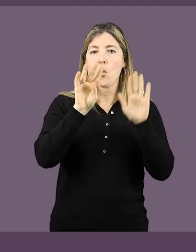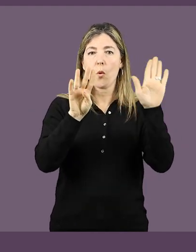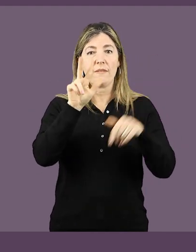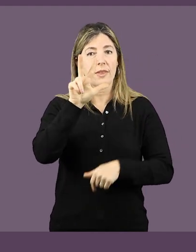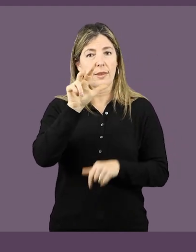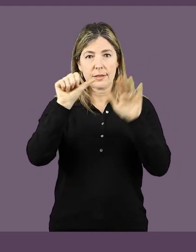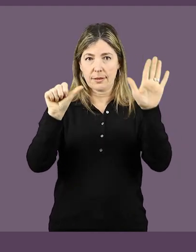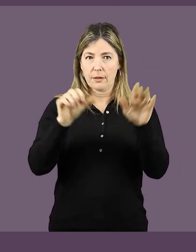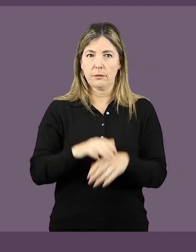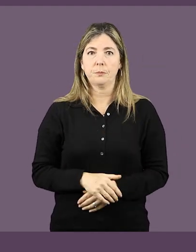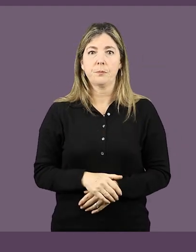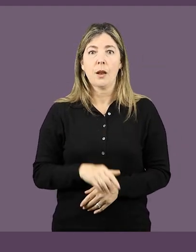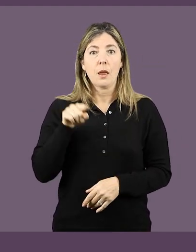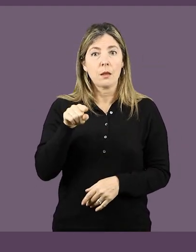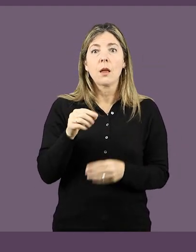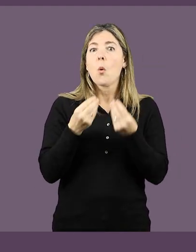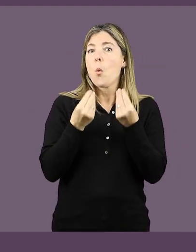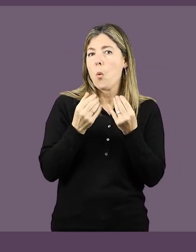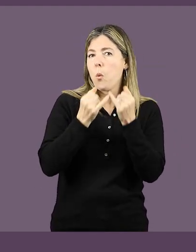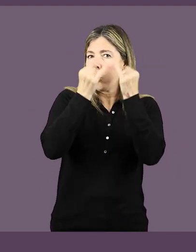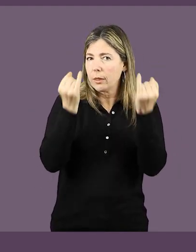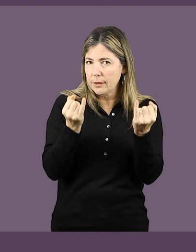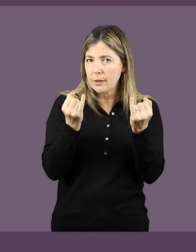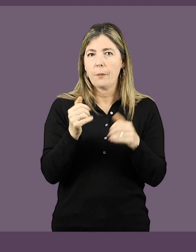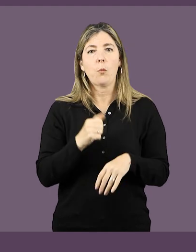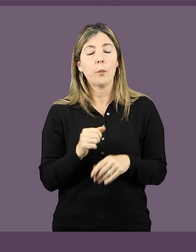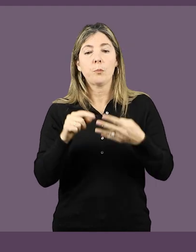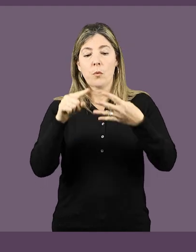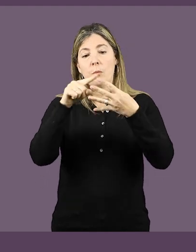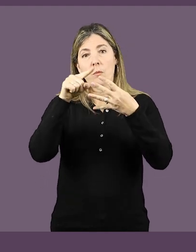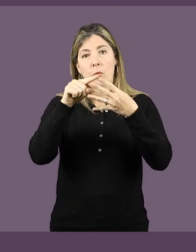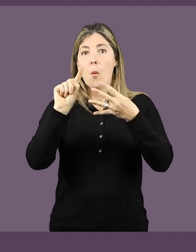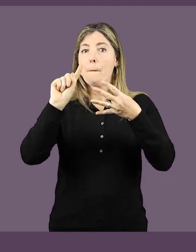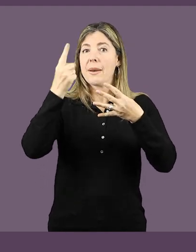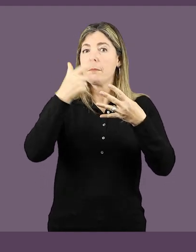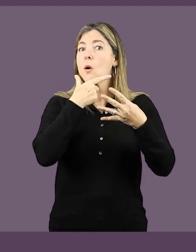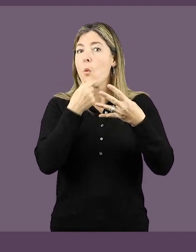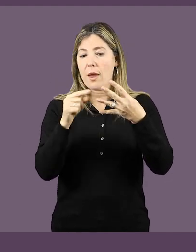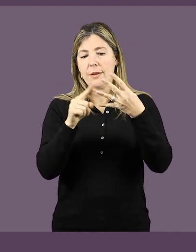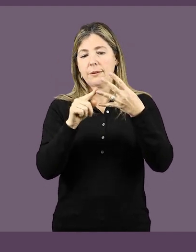Podemos ir en el horario de 8 a 12 horas a la Policlínica Luisa Tiraparé,